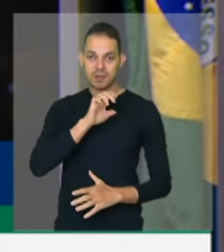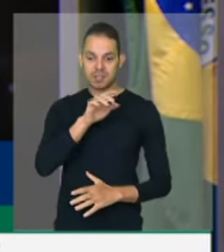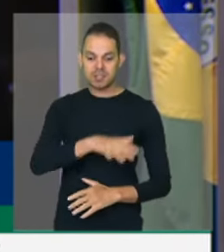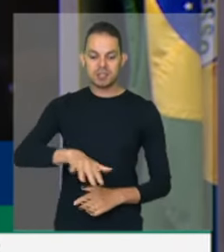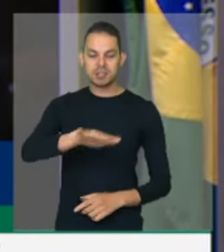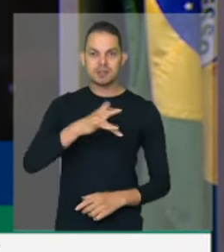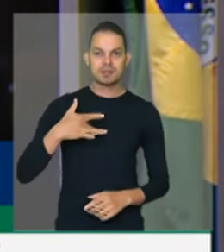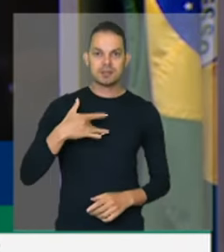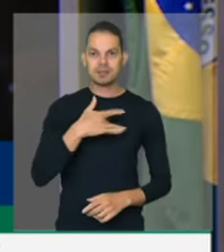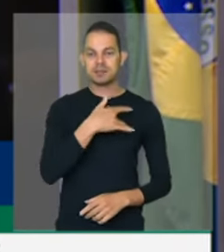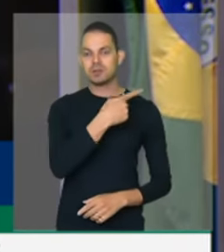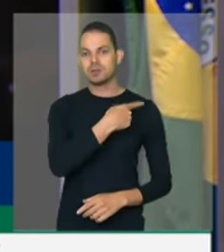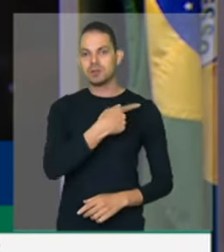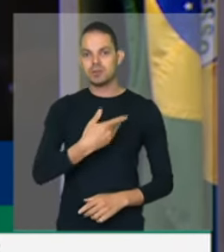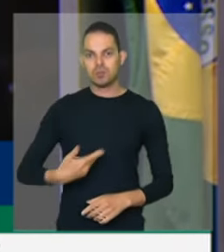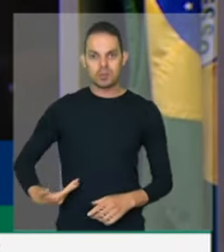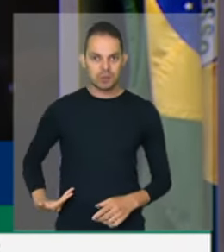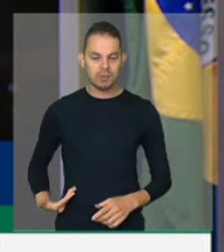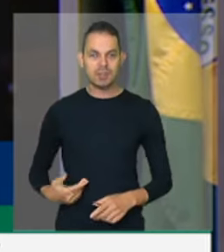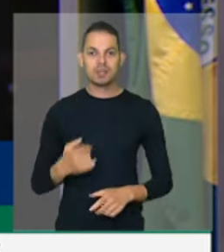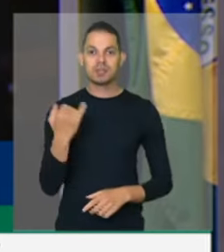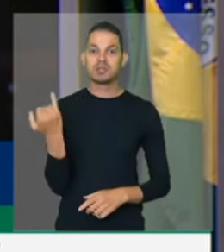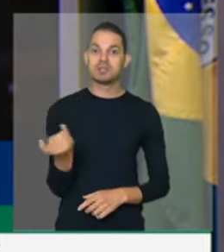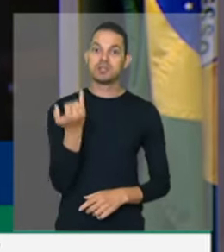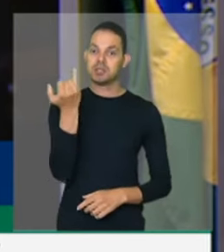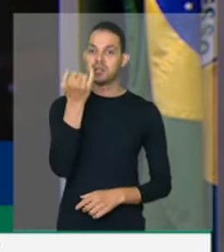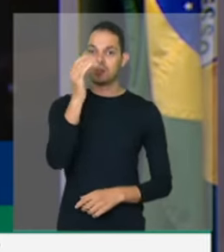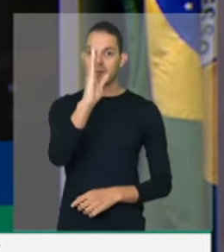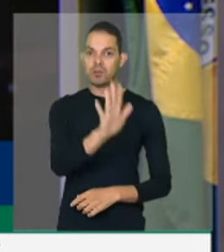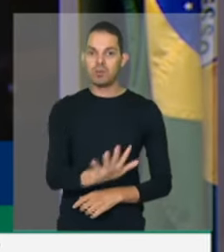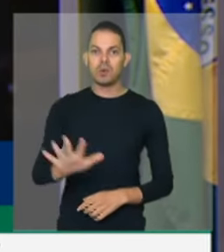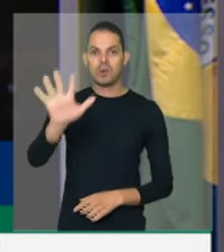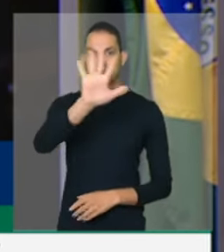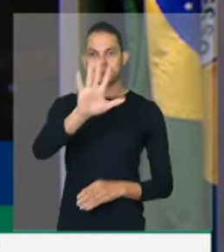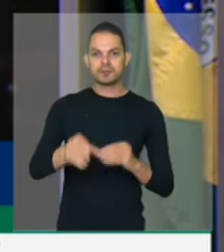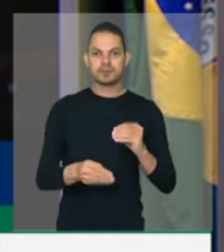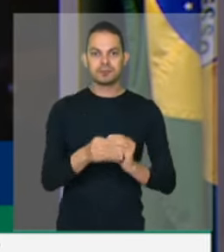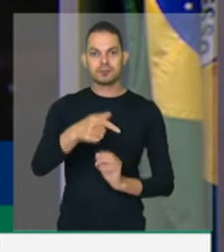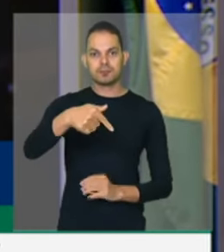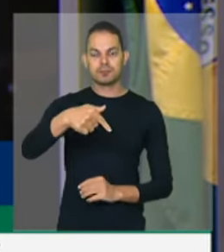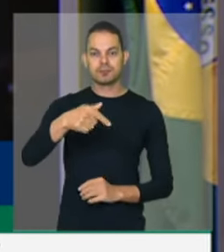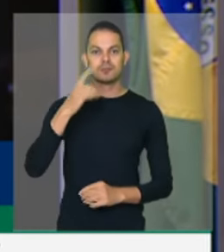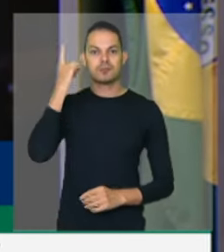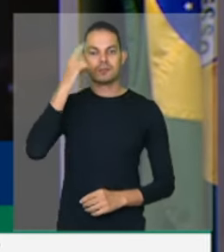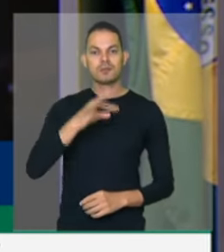EMENDA N° 7, PROPOSTA PELA DEPUTADA TALÍRIA PETRONI, DO PSOL DO RIO DE JANEIRO, DISPÕE SOBRE REX EUZ